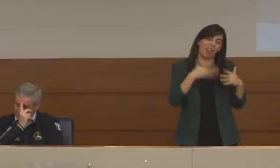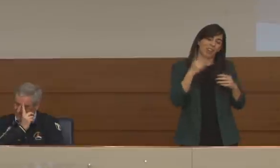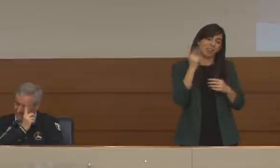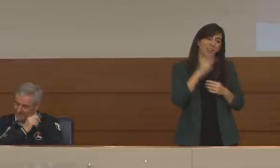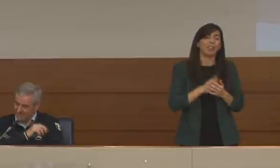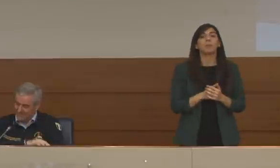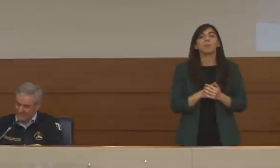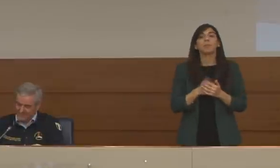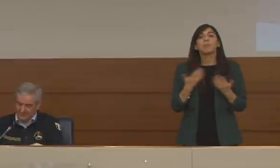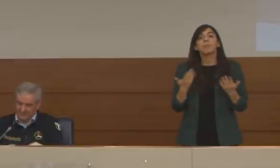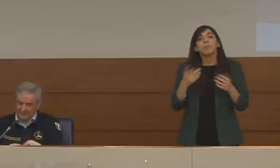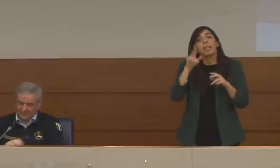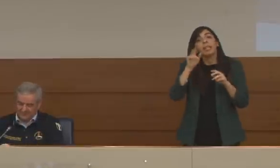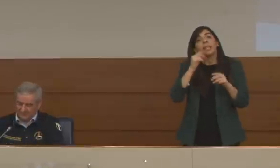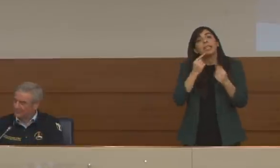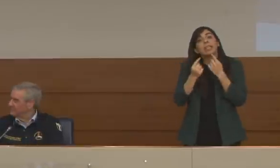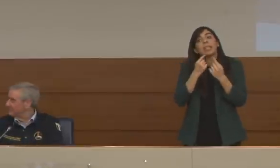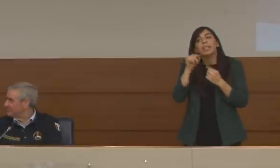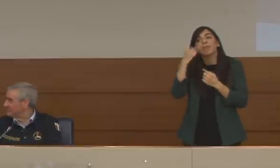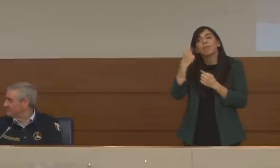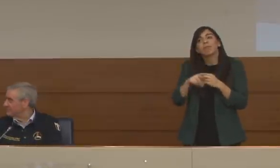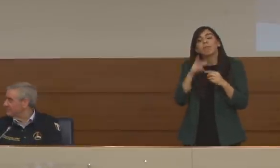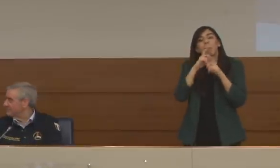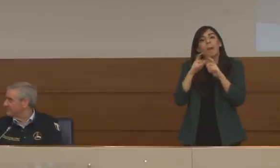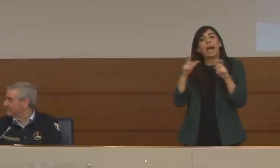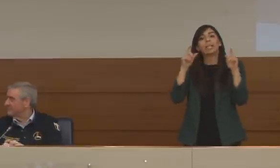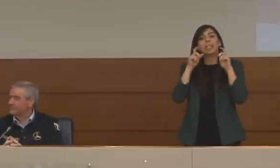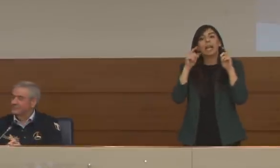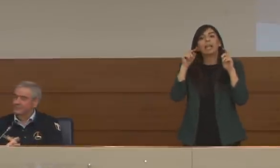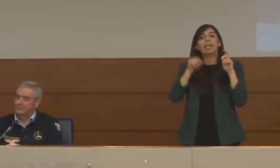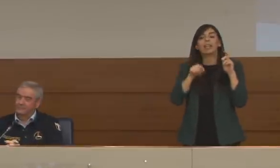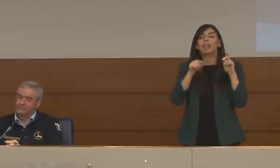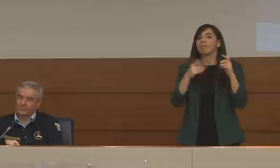delle mascherine è un discorso che è di discussione